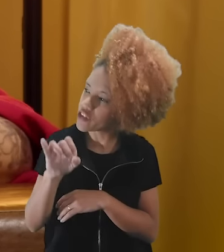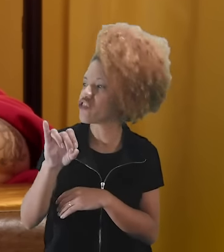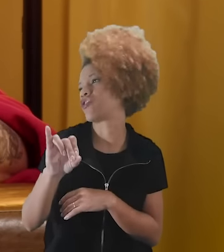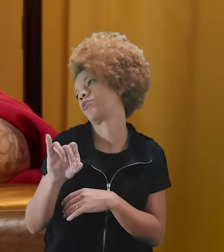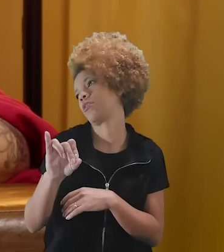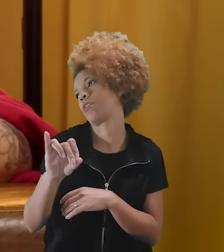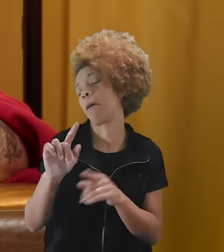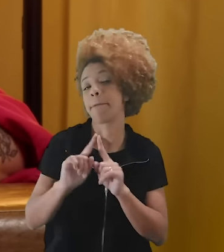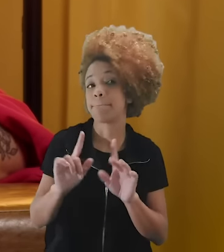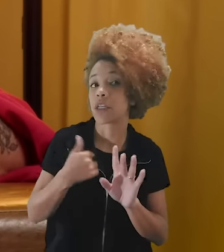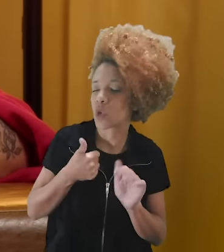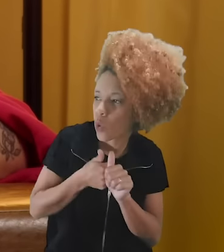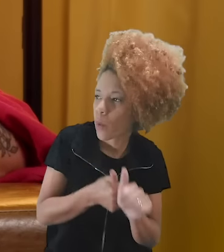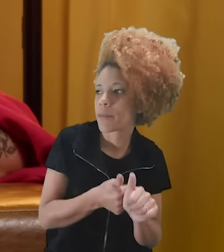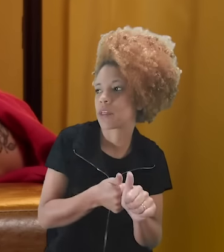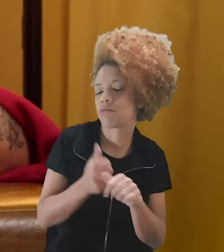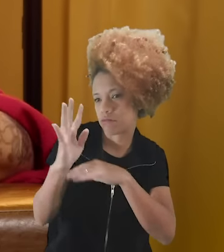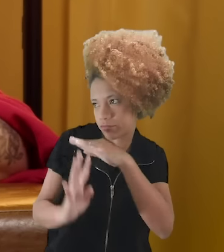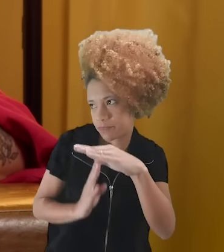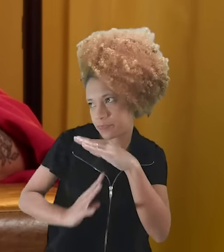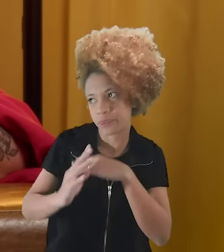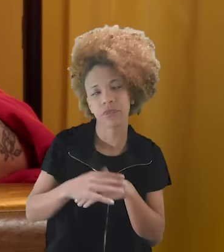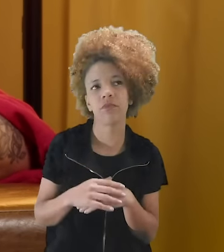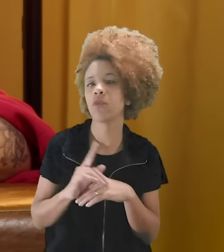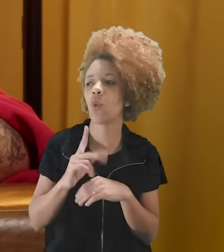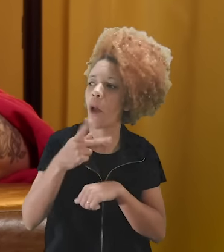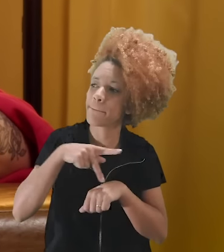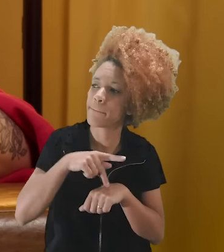Legends tão a fundo mas pelo que eu acompanho internacionalmente falando não é um um país que